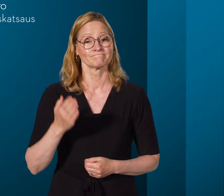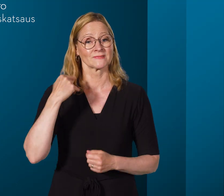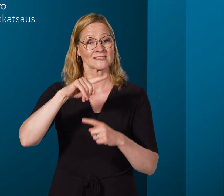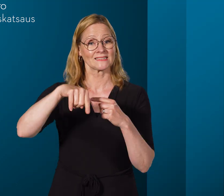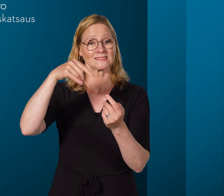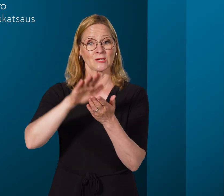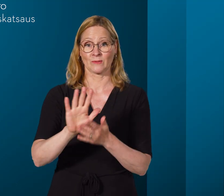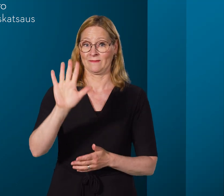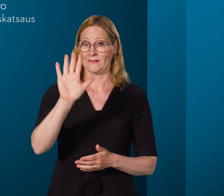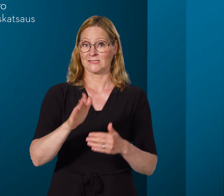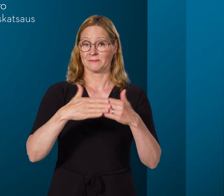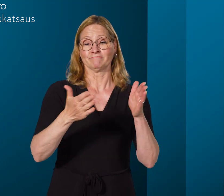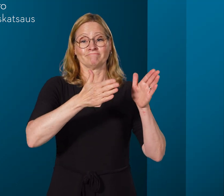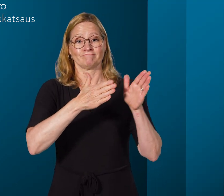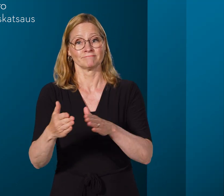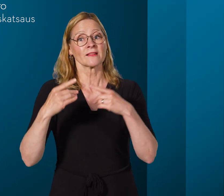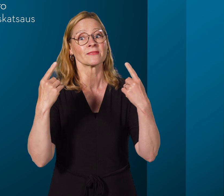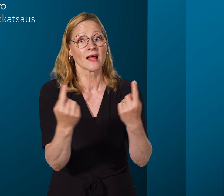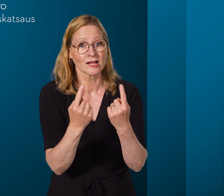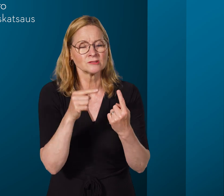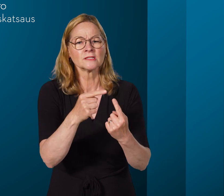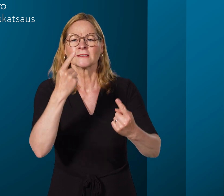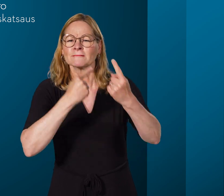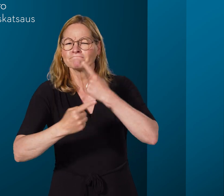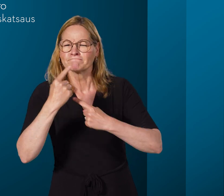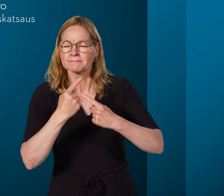5.6. järjestetyssä tilaisuudessa keskusteltiin erityisesti -